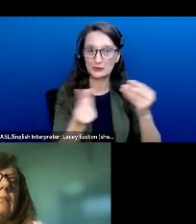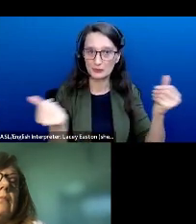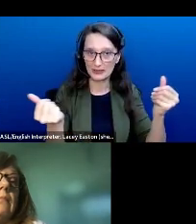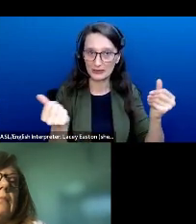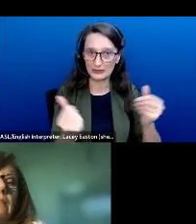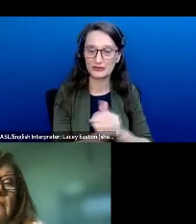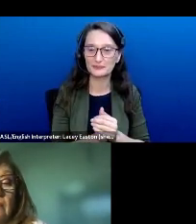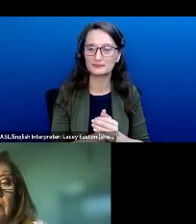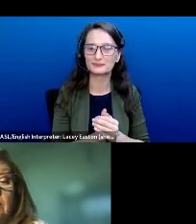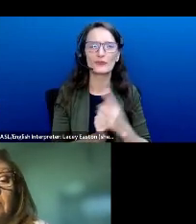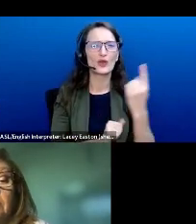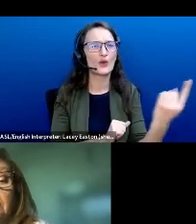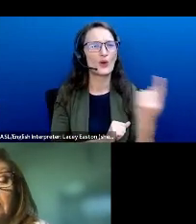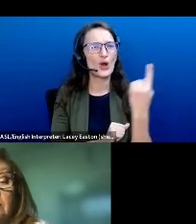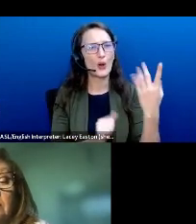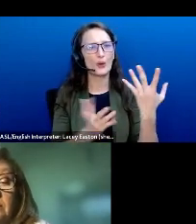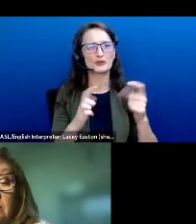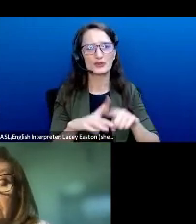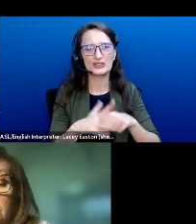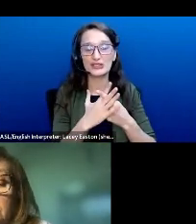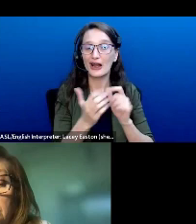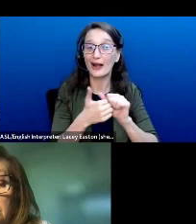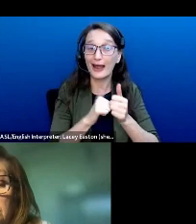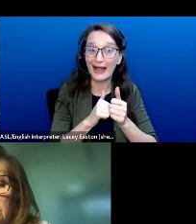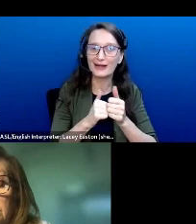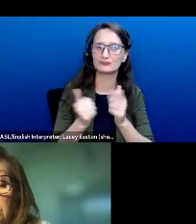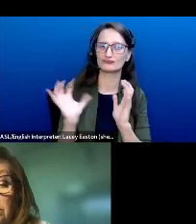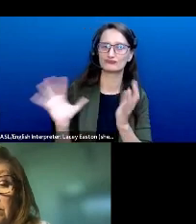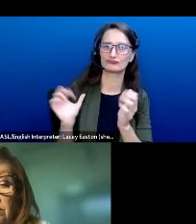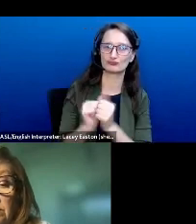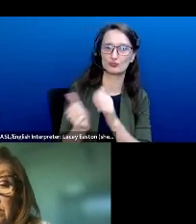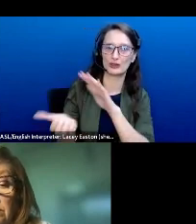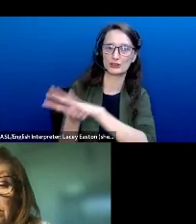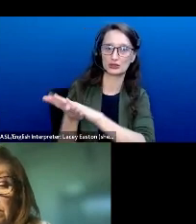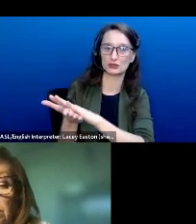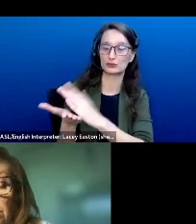debe comenzar hablando con la escuela. Comience hablando con el maestro de su hijo o la